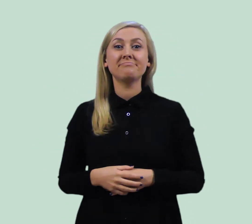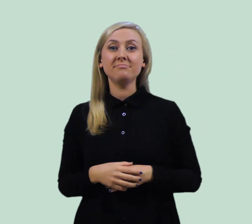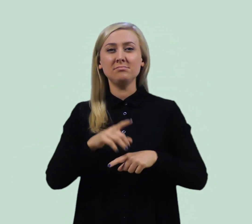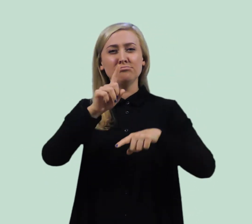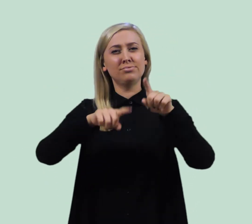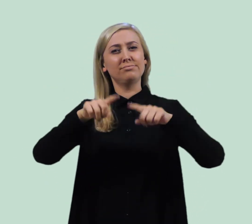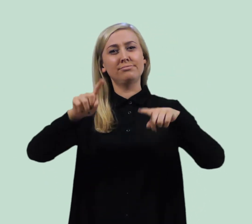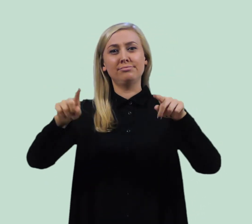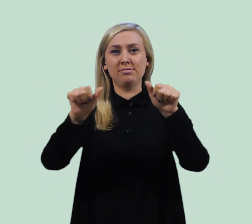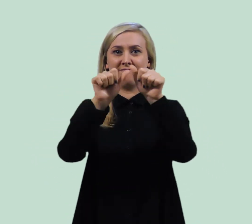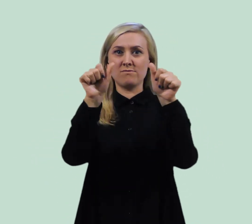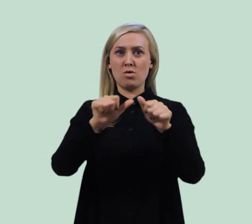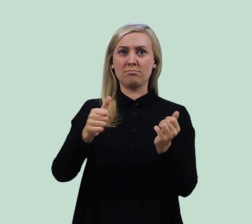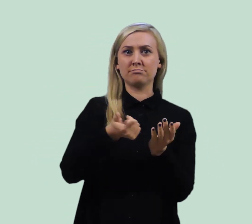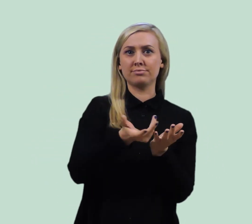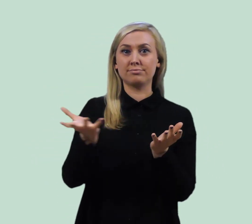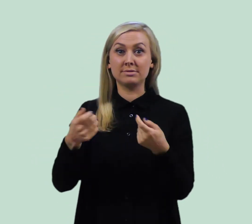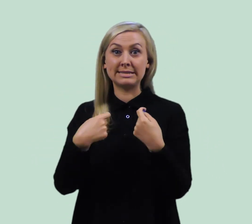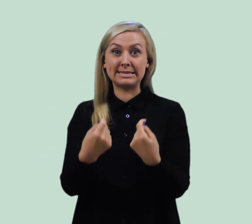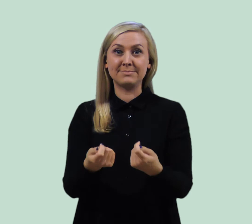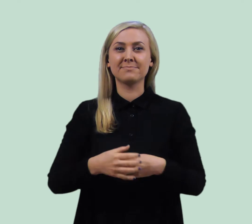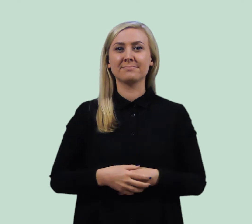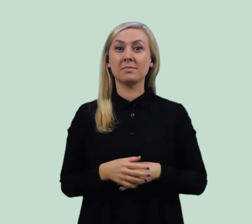Das sind alles Formen von Gewalt.